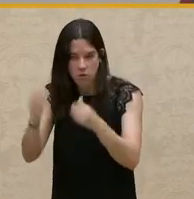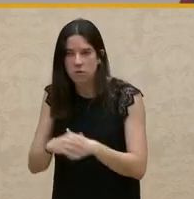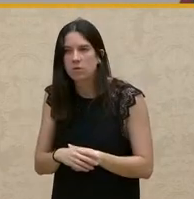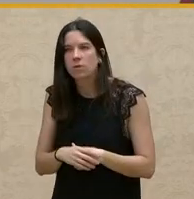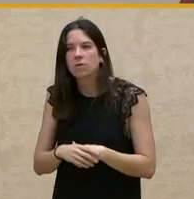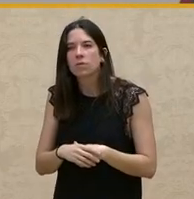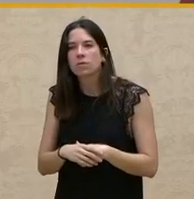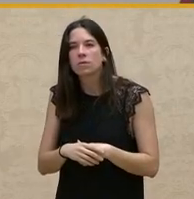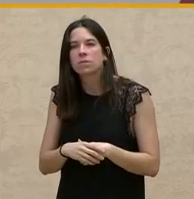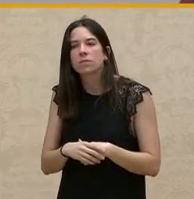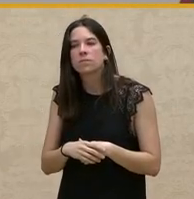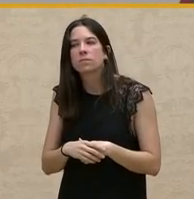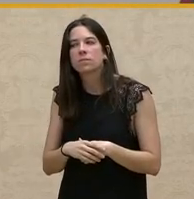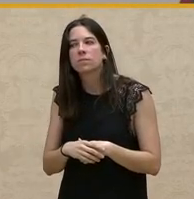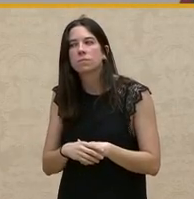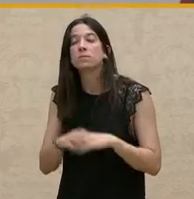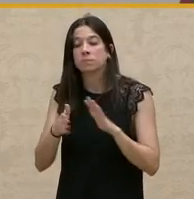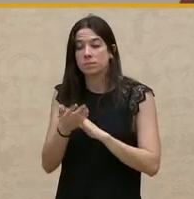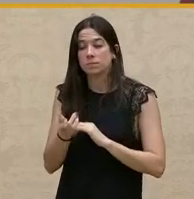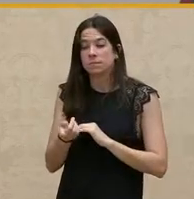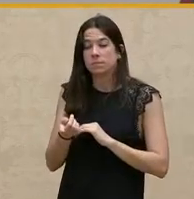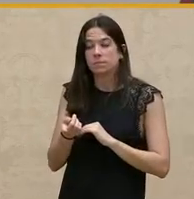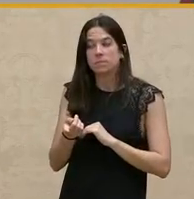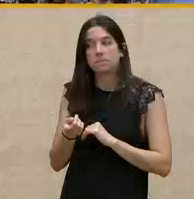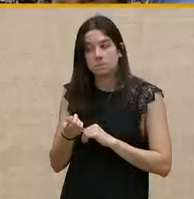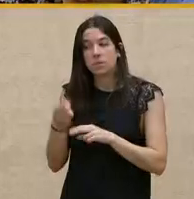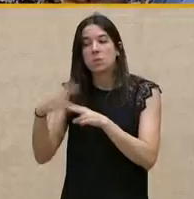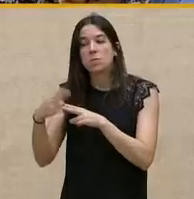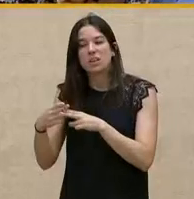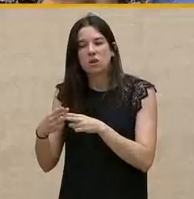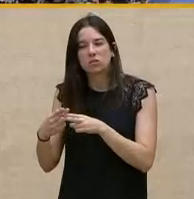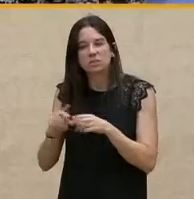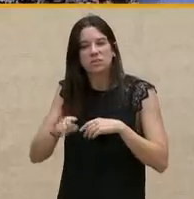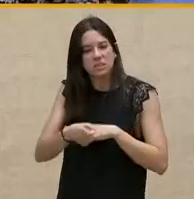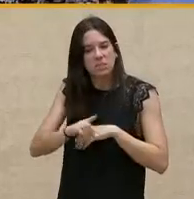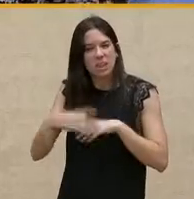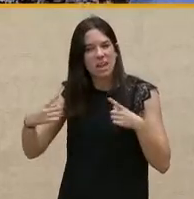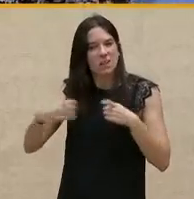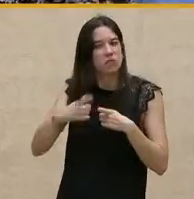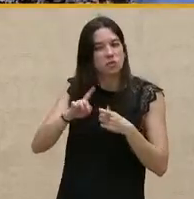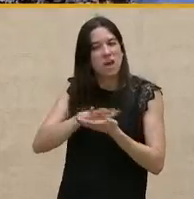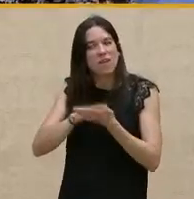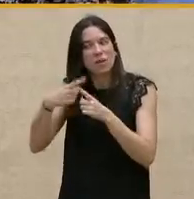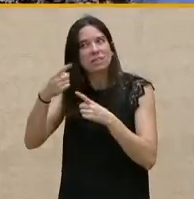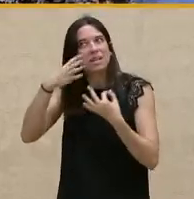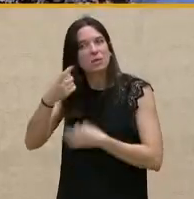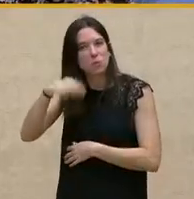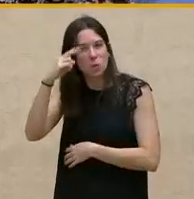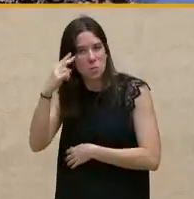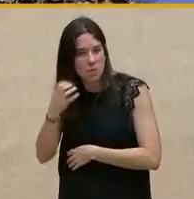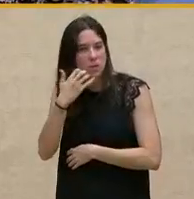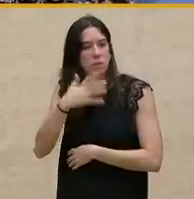además de no enfrentarnos, habláramos de cosas es que sí que nos preocupan realmente: el suicidio.